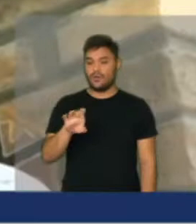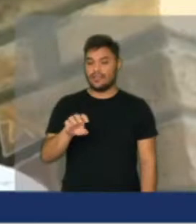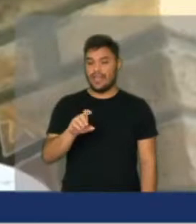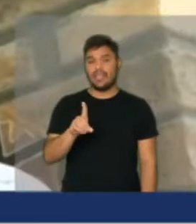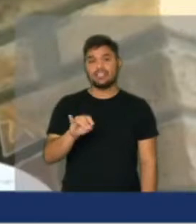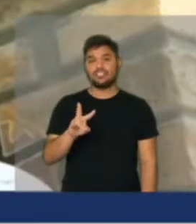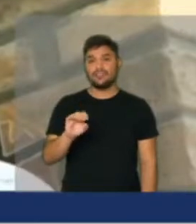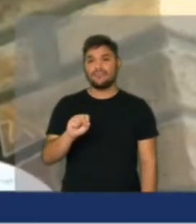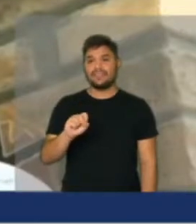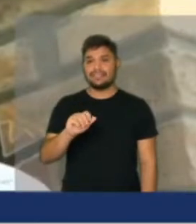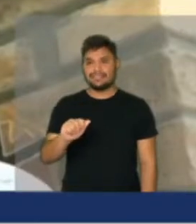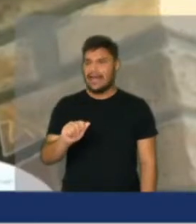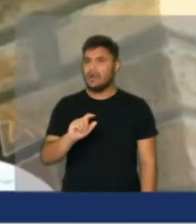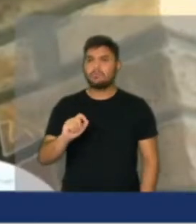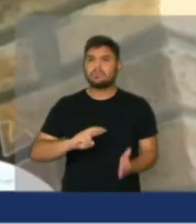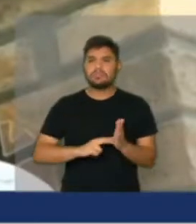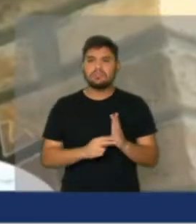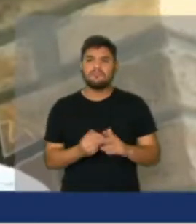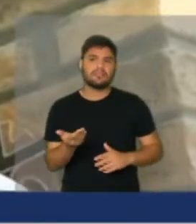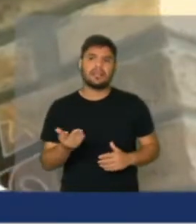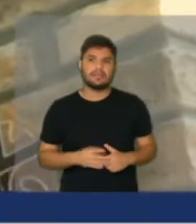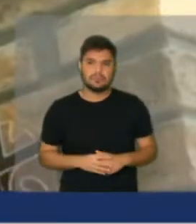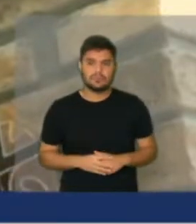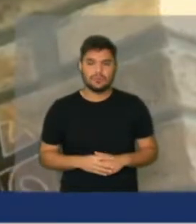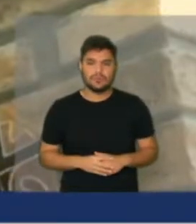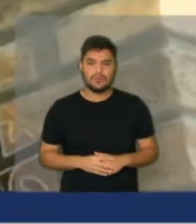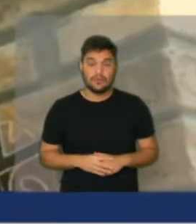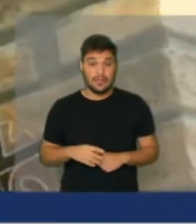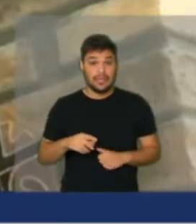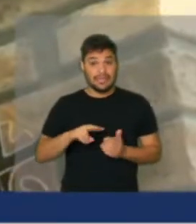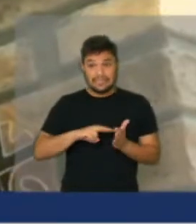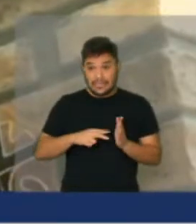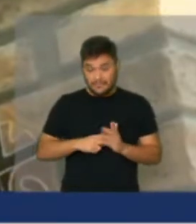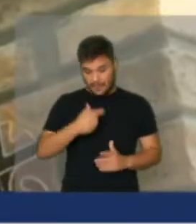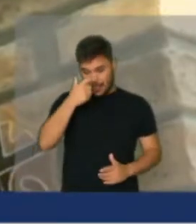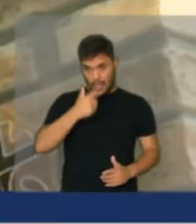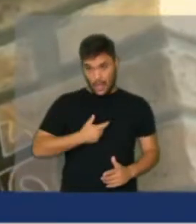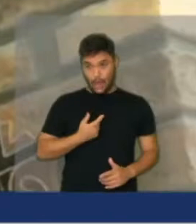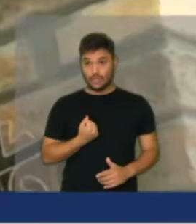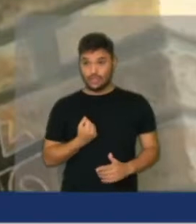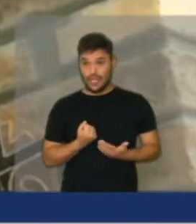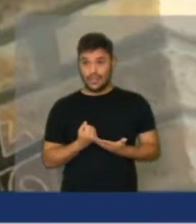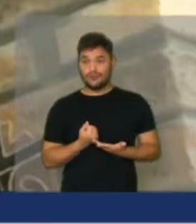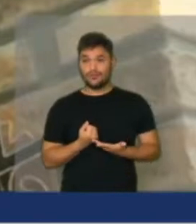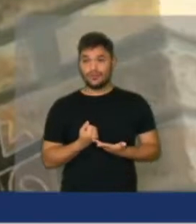NOSSA POPULAÇÃO. É AQUELE INVISTO OR QUE JOGA CONTRA A ECONOMIA DO PAÍS. AO INVÀS DE COLOCAR O DINHEIRO NO PAÍS